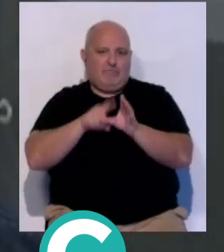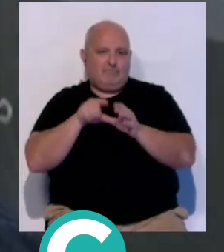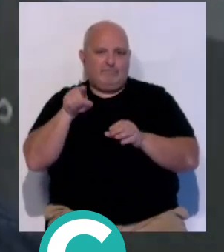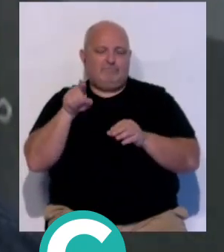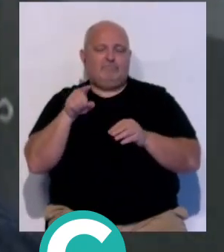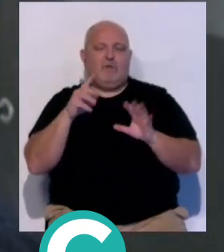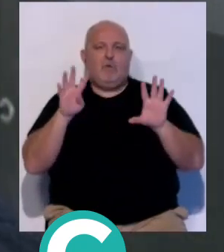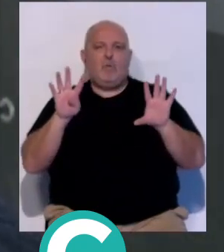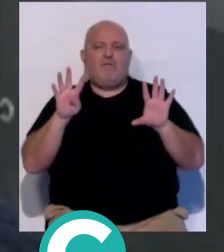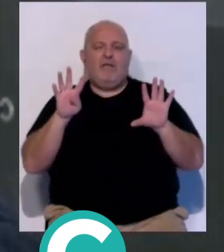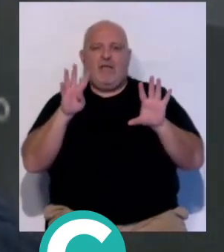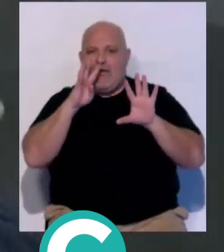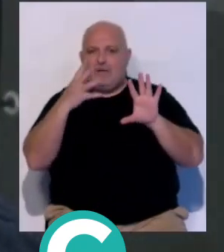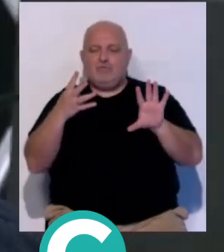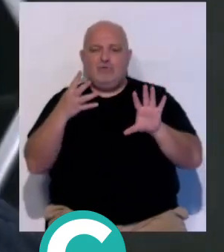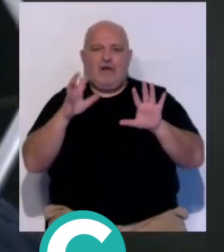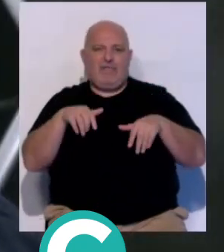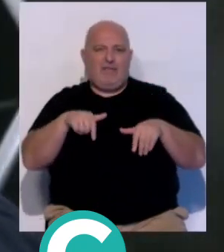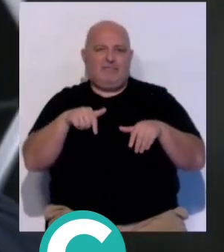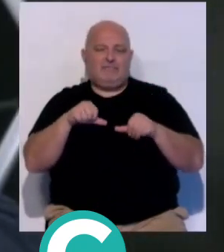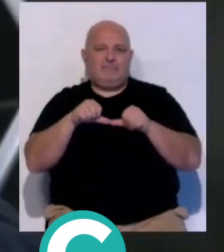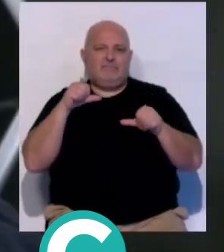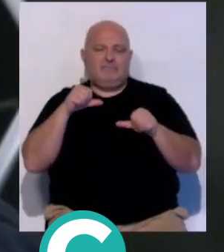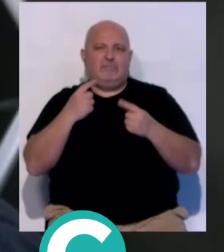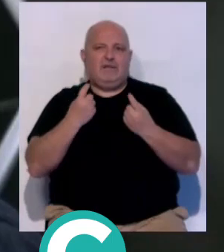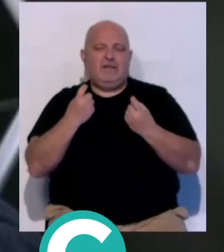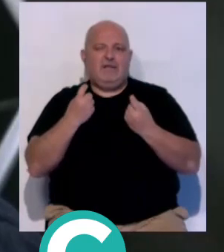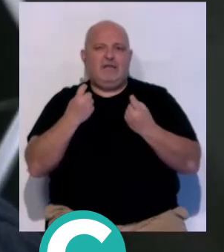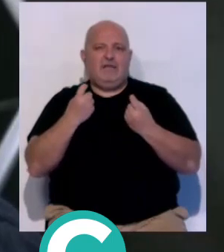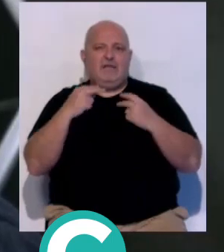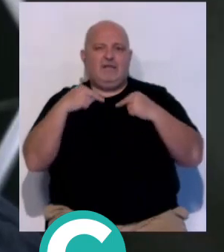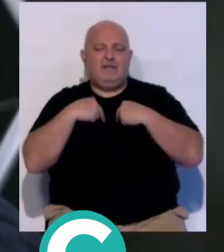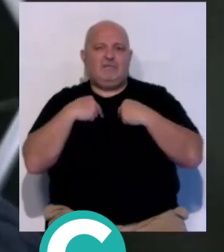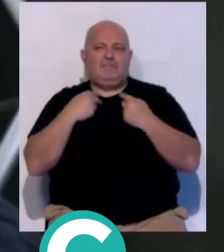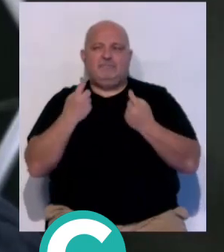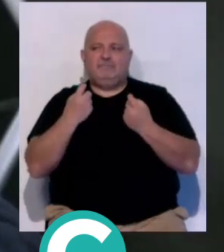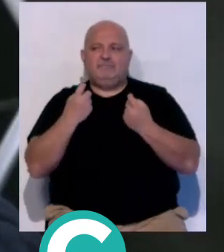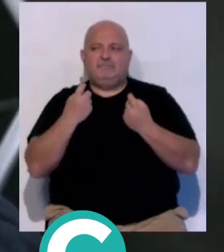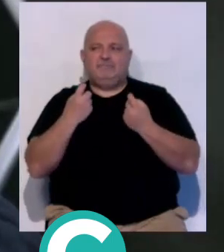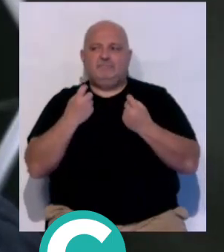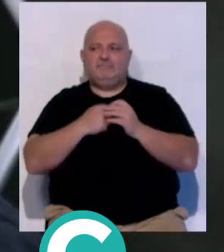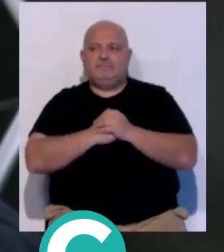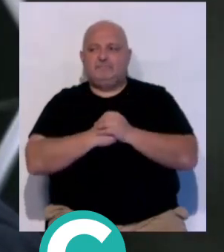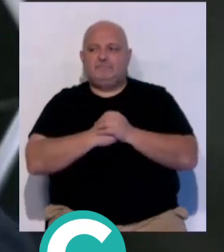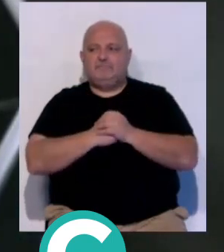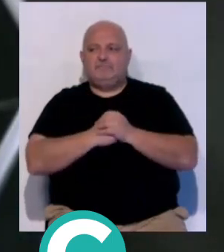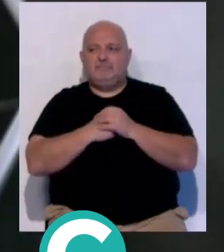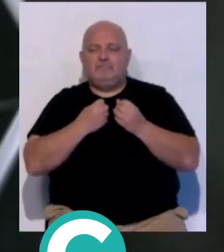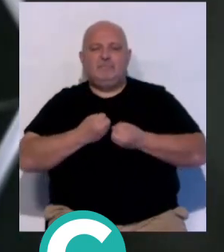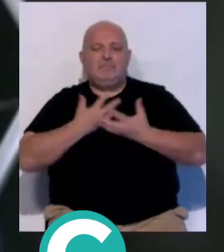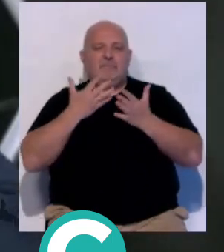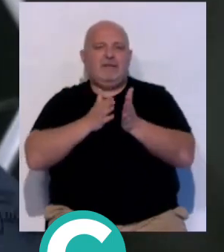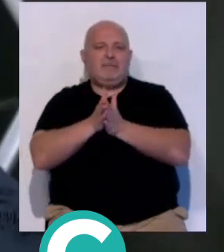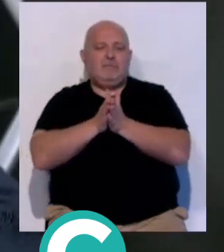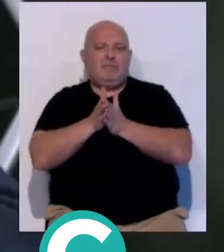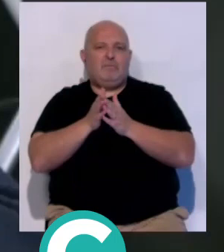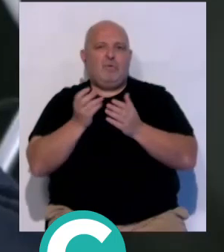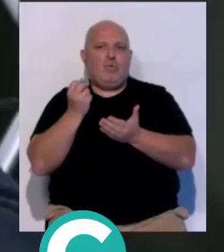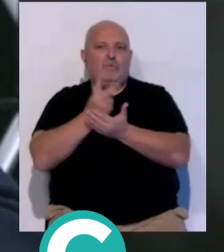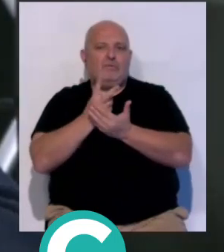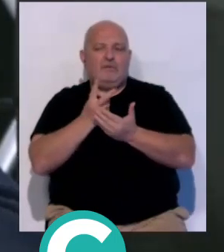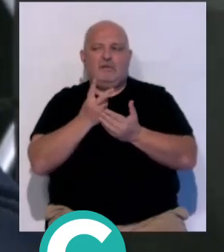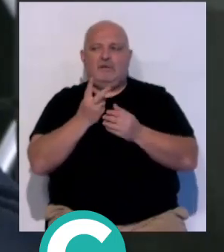nueve temporadas en el que dijo necesitaba esa ese digamos estímulo de volverle a reencontrarme con